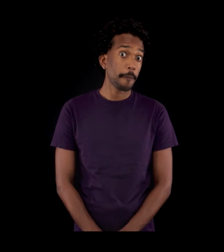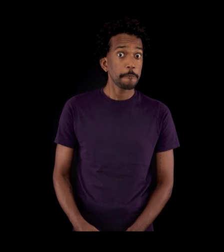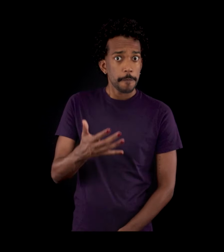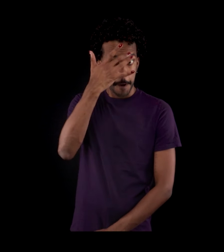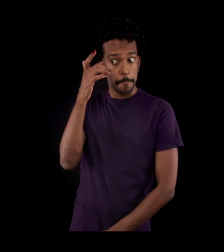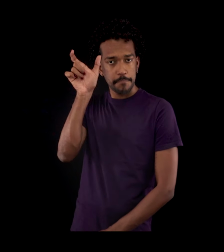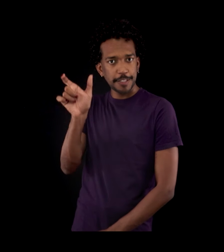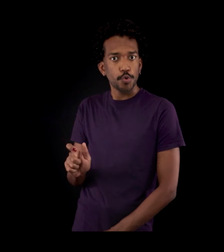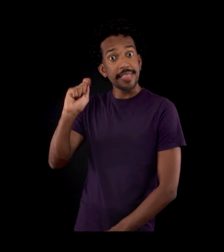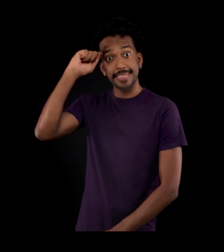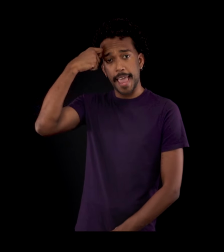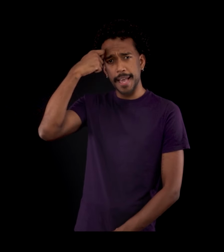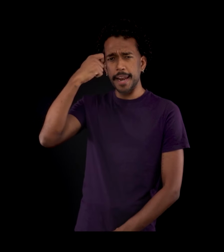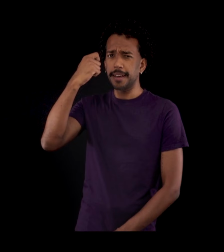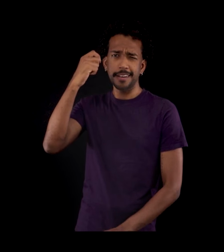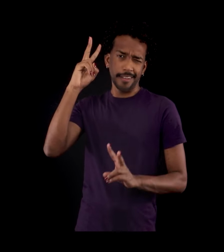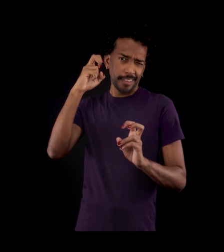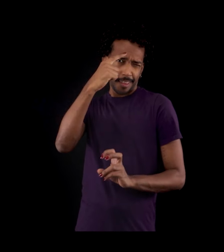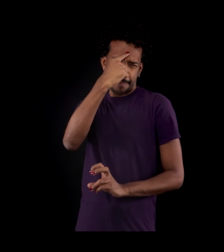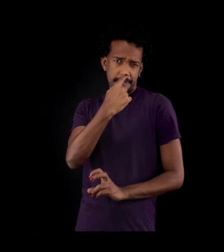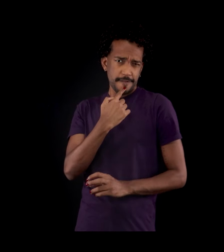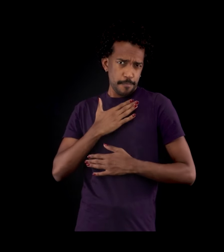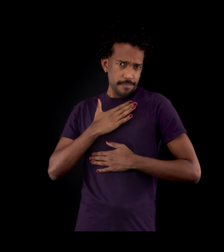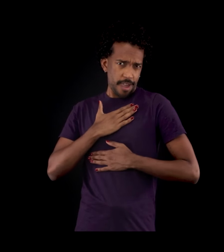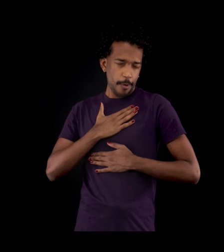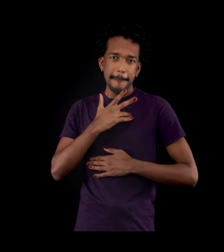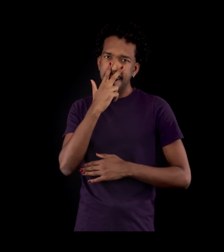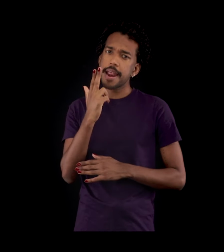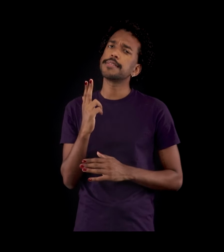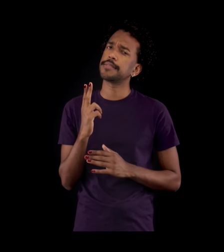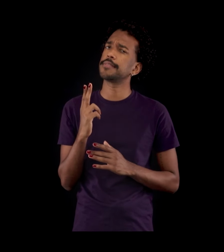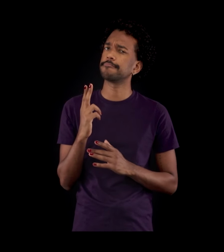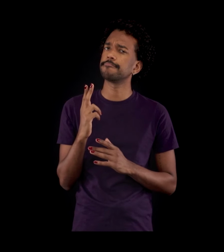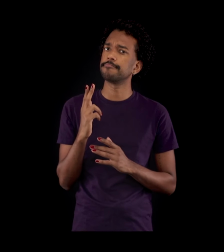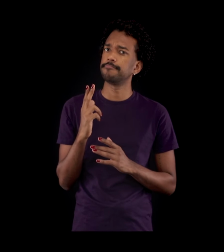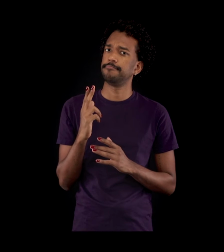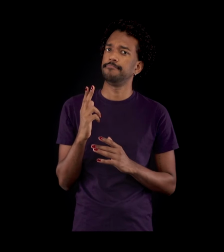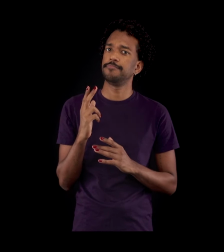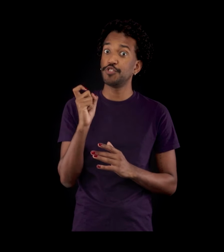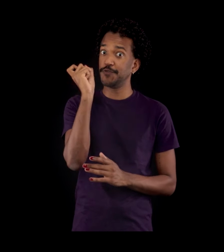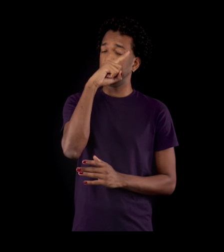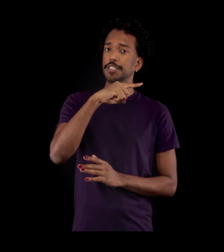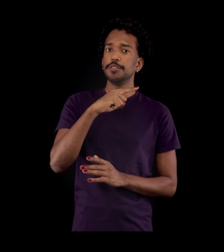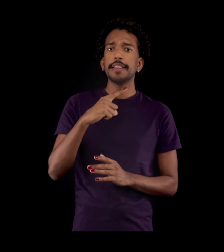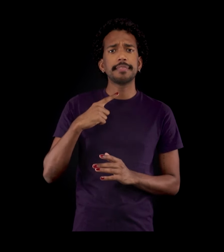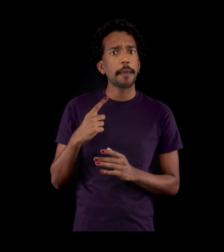Uma pessoa negra com o meu perfil, é um perfil delicado, é um perfil que existe pouquíssimo –